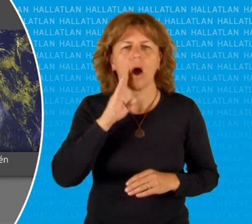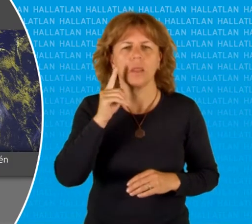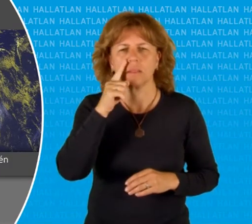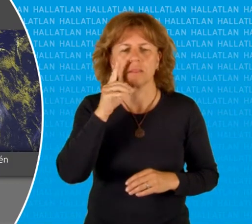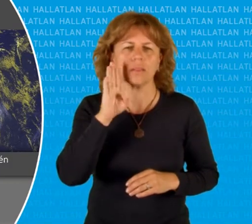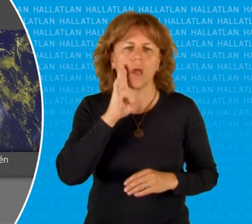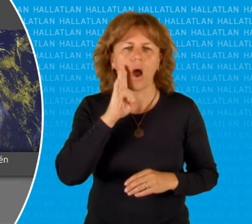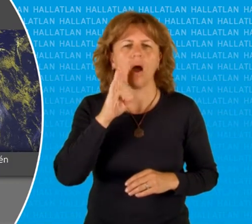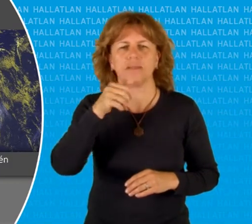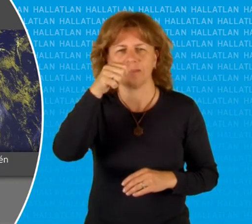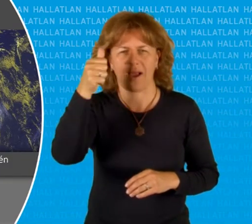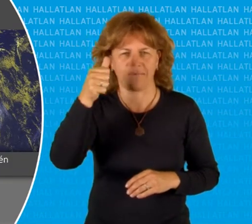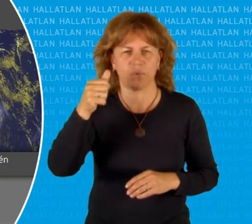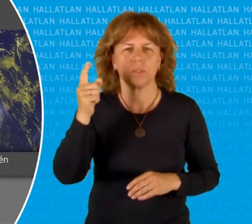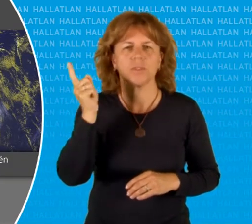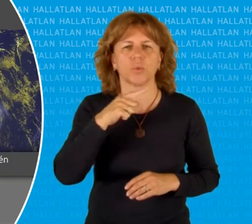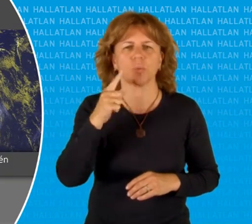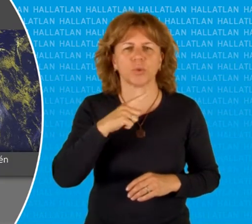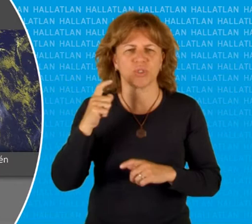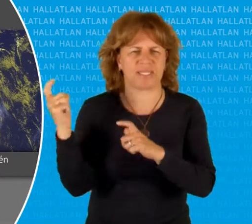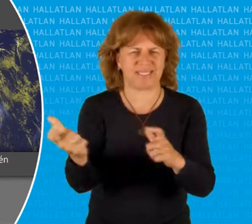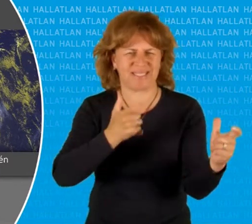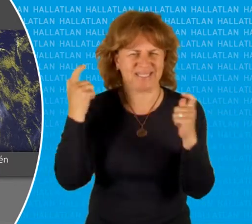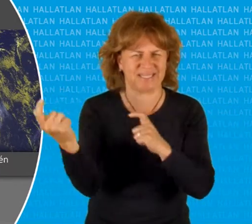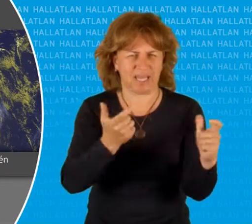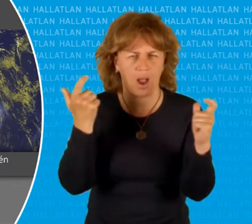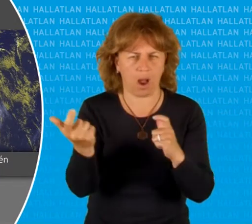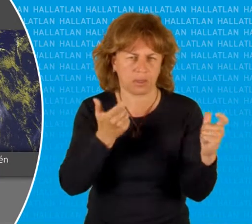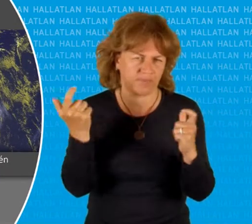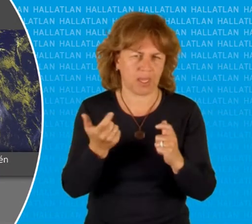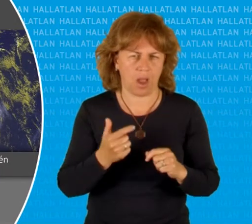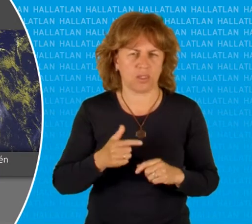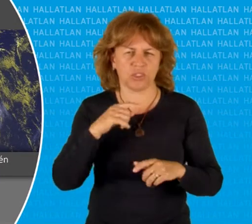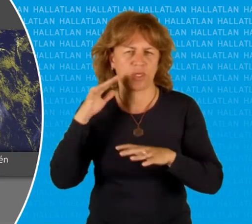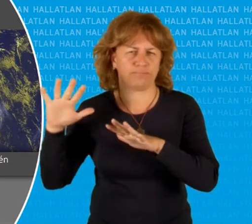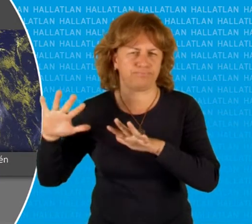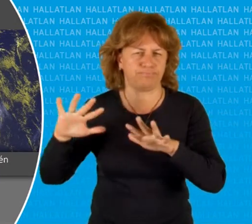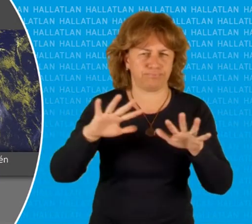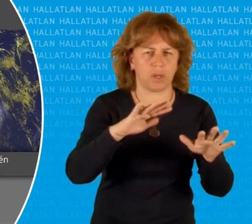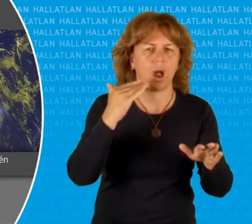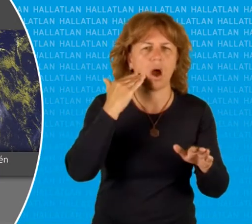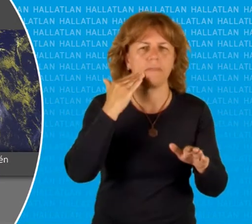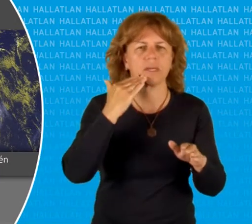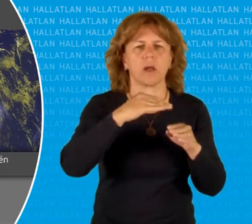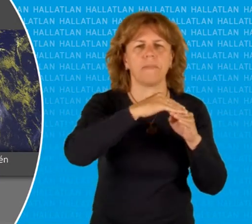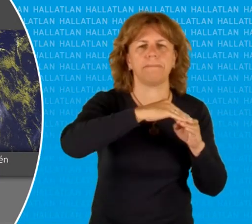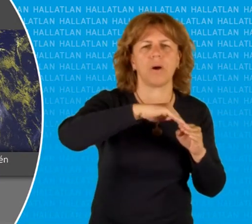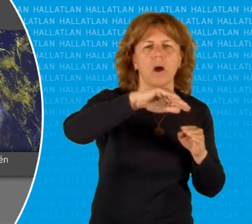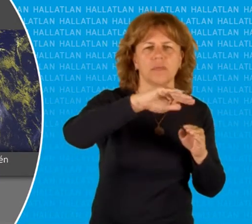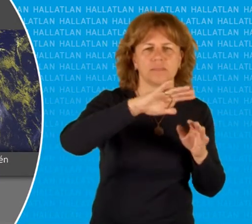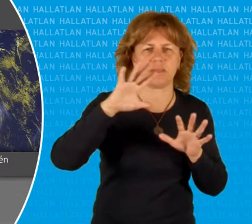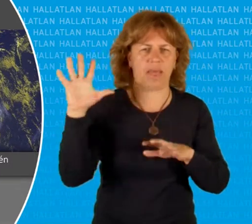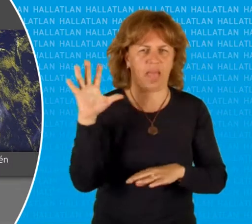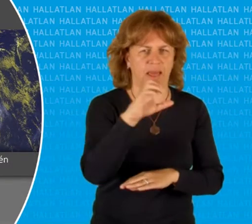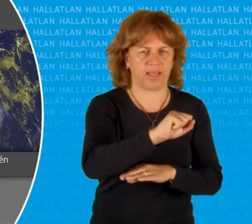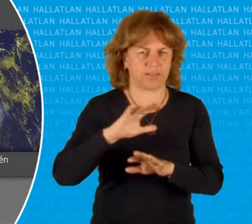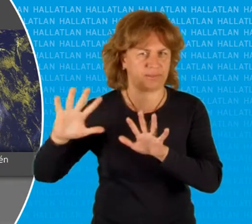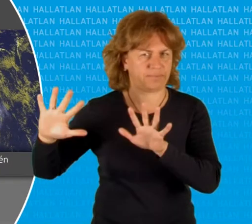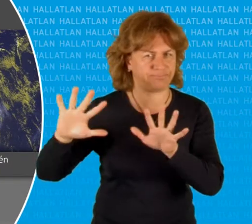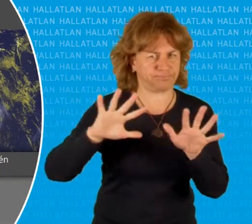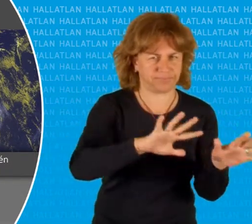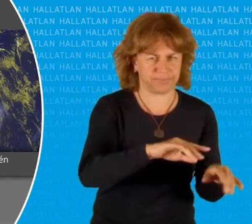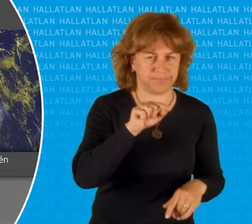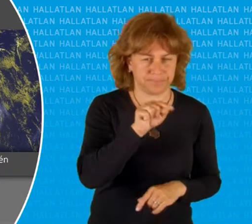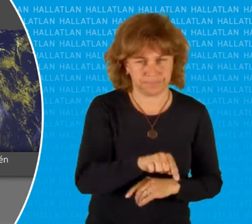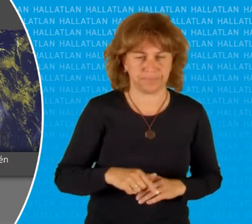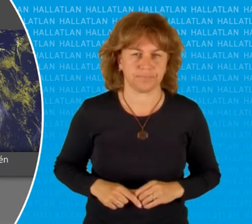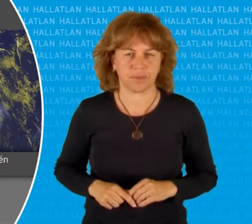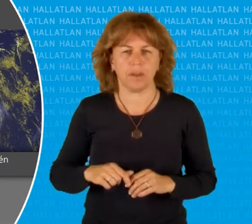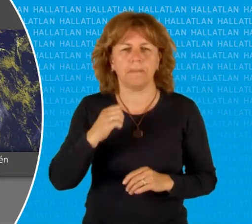Az Ana nevű trópusi vihar elérte az amerikai partvidéket.